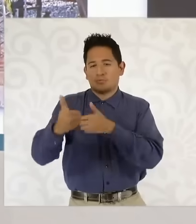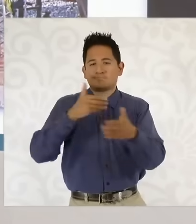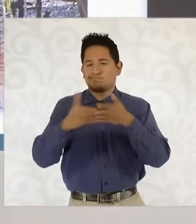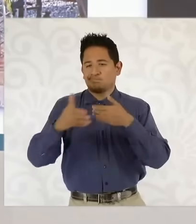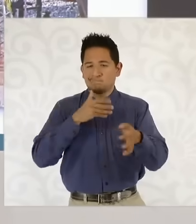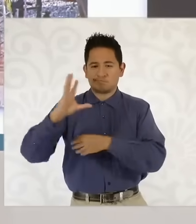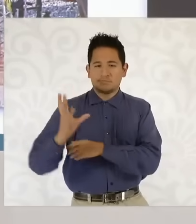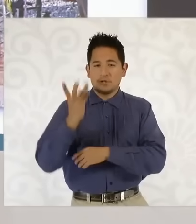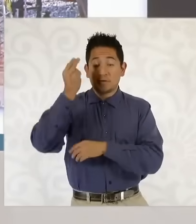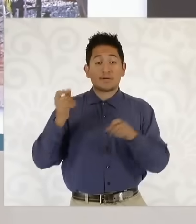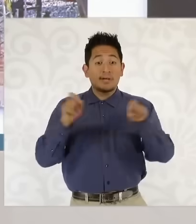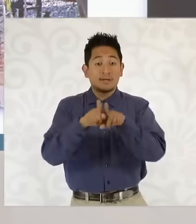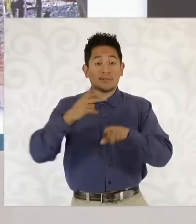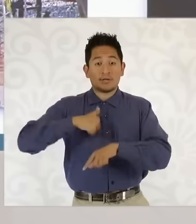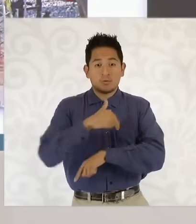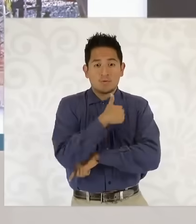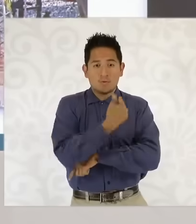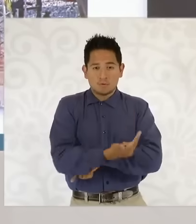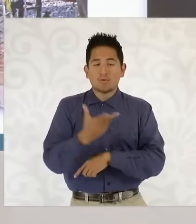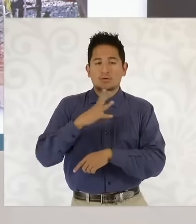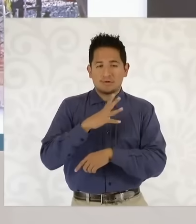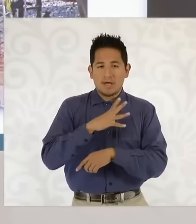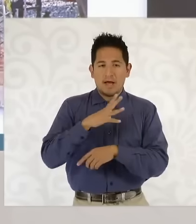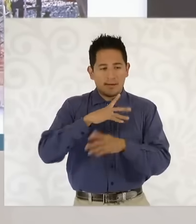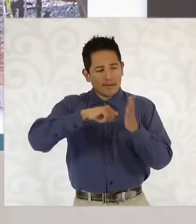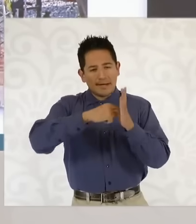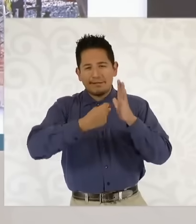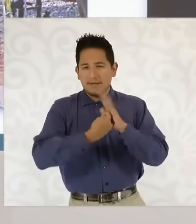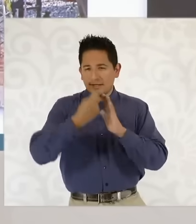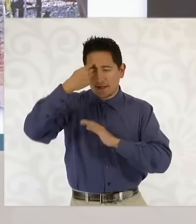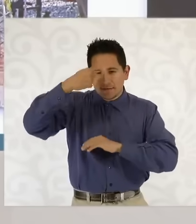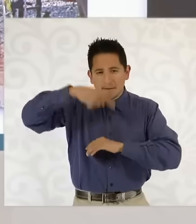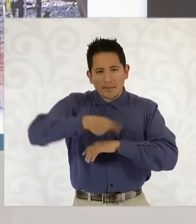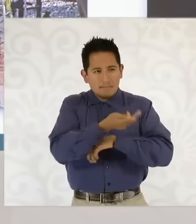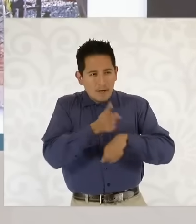Estamos aplicando también aquí las técnicas de predicción y de prevención eh con equipos de